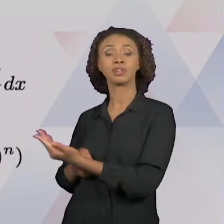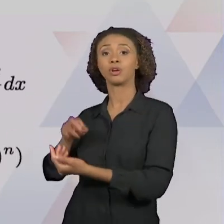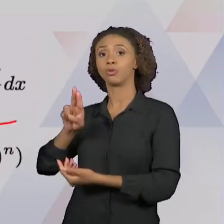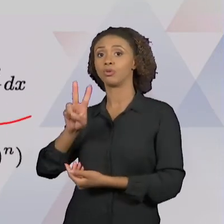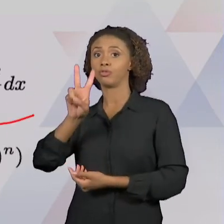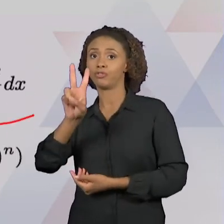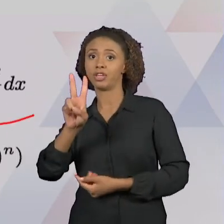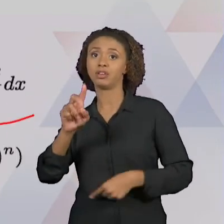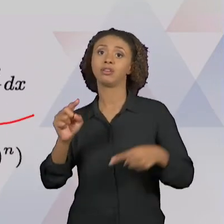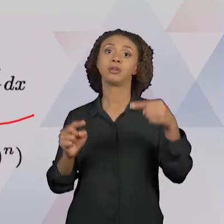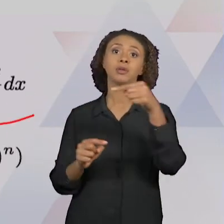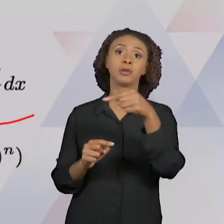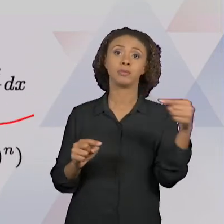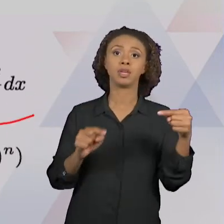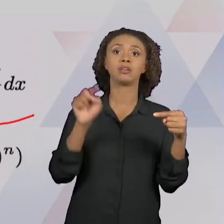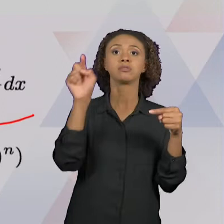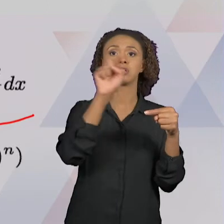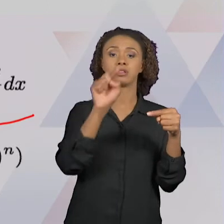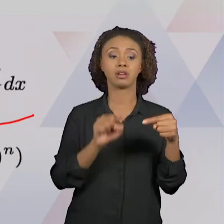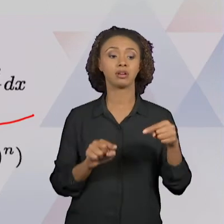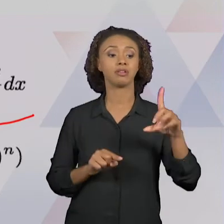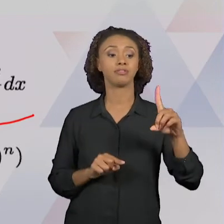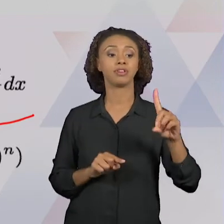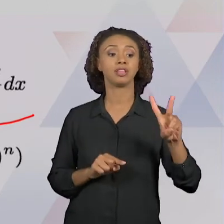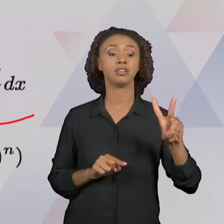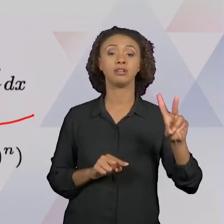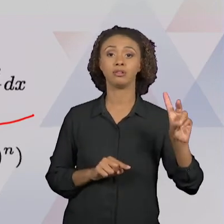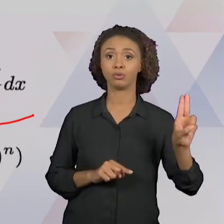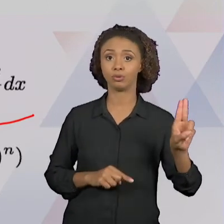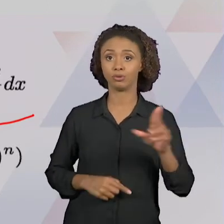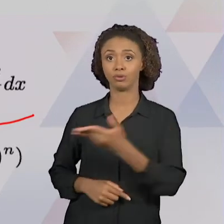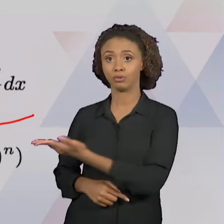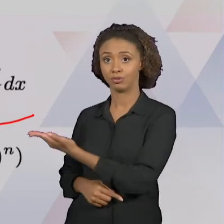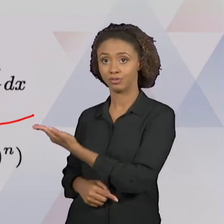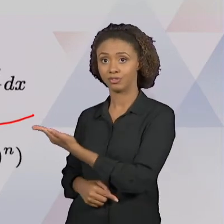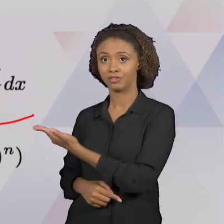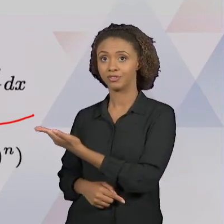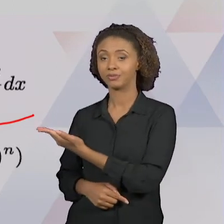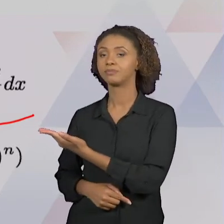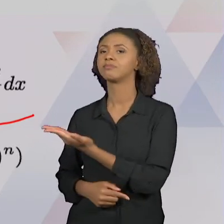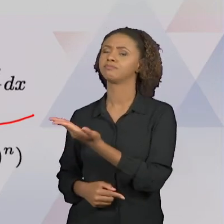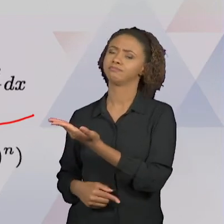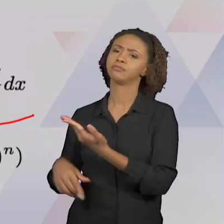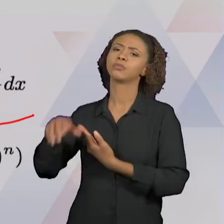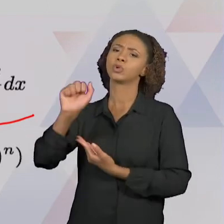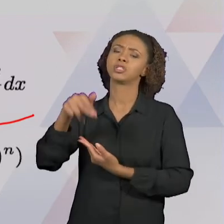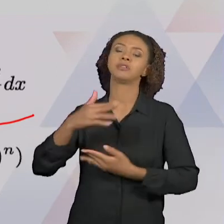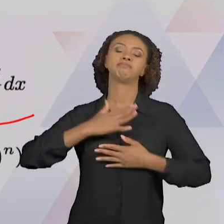"VDU". AGORA A INTEGRAL QUE A GENTE CHEGOU AQUI É UMA INTEGRAL BASTANTE TRANQUILA, É SENO, ENTÃO